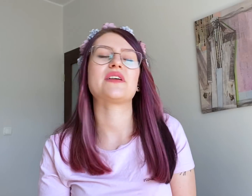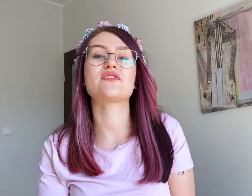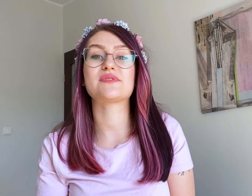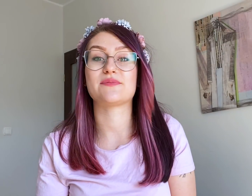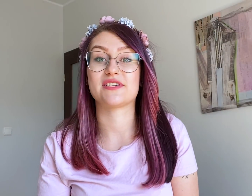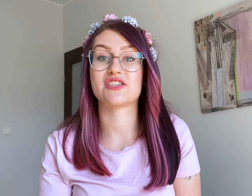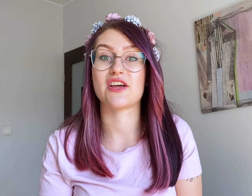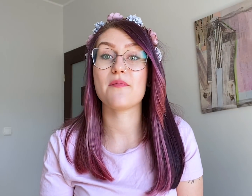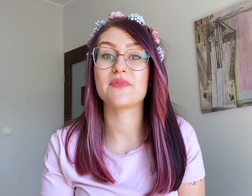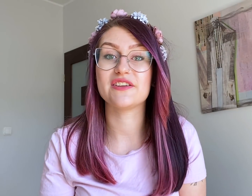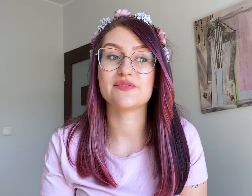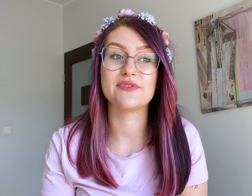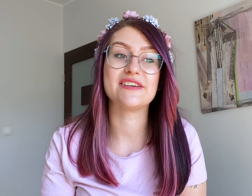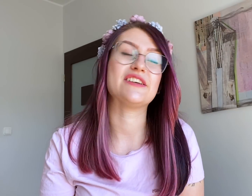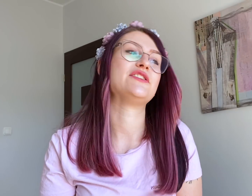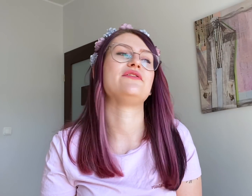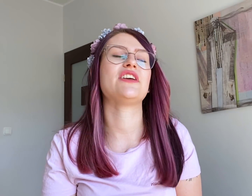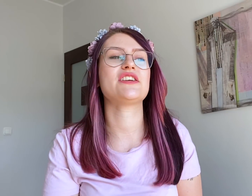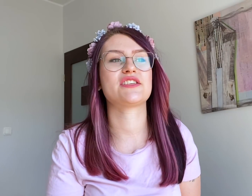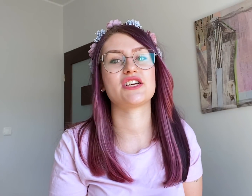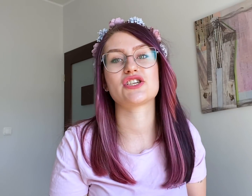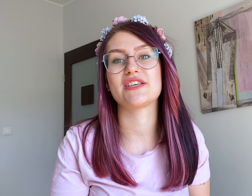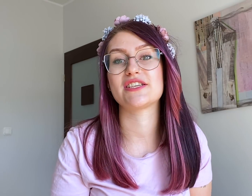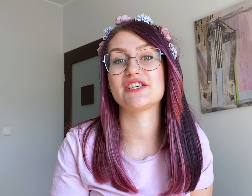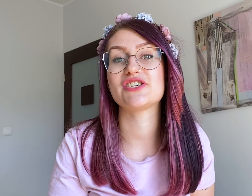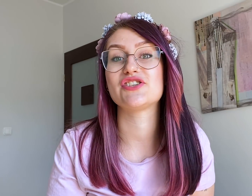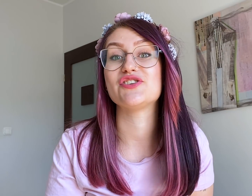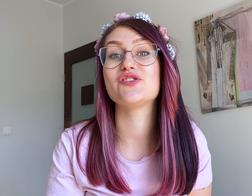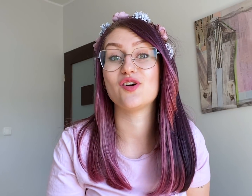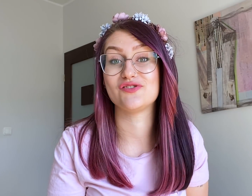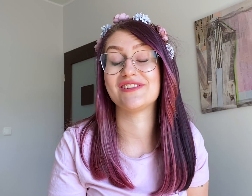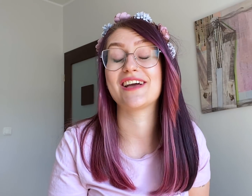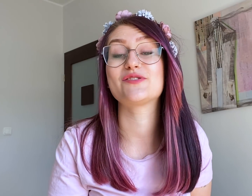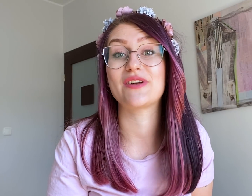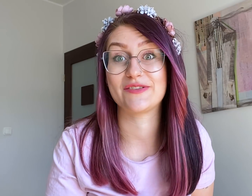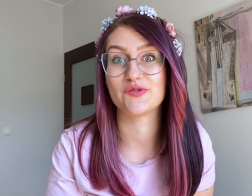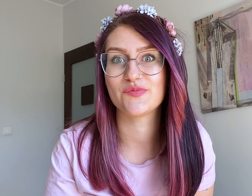W pierwszym semestrze mieliśmy 240 godzin lektoratu.